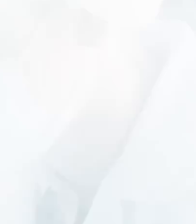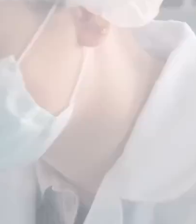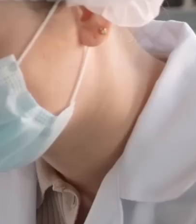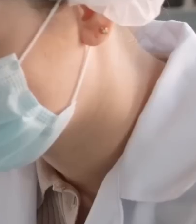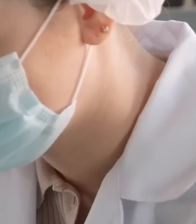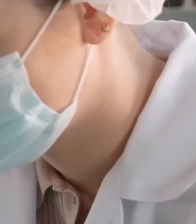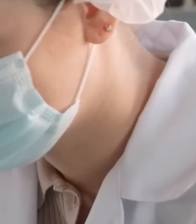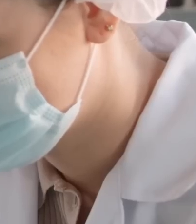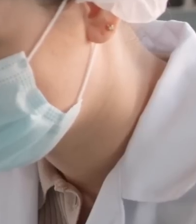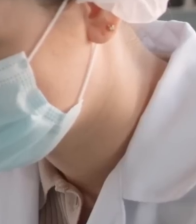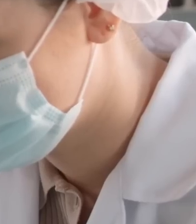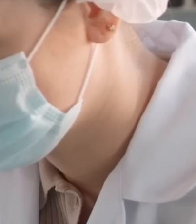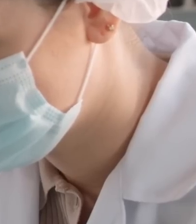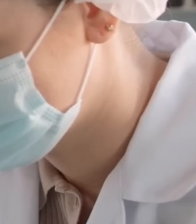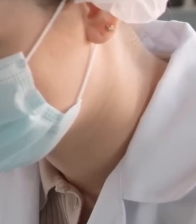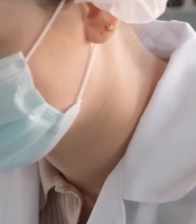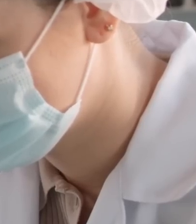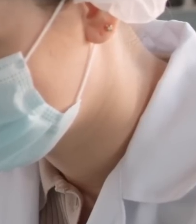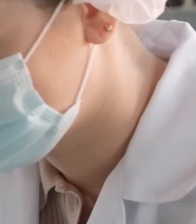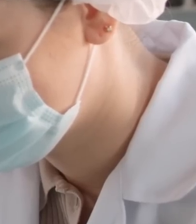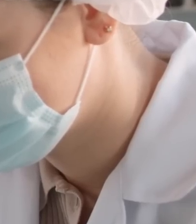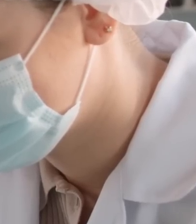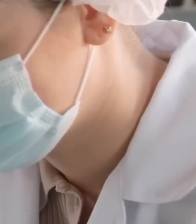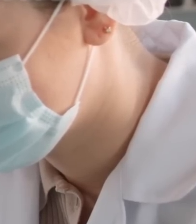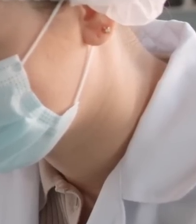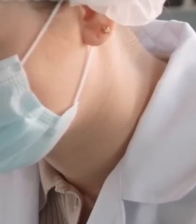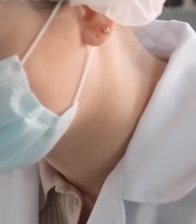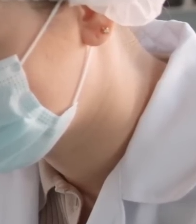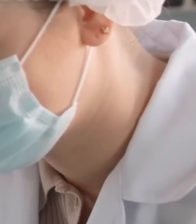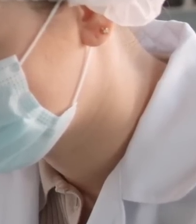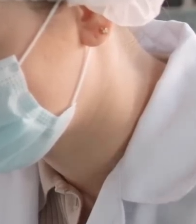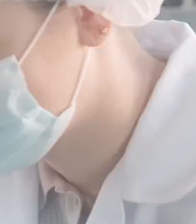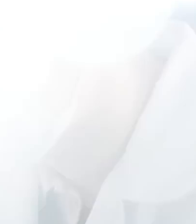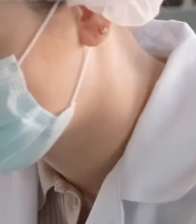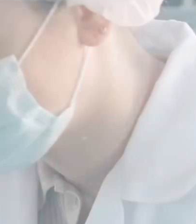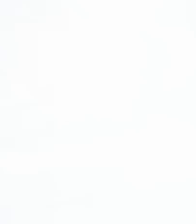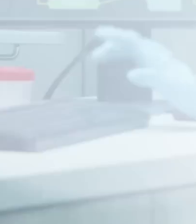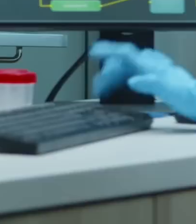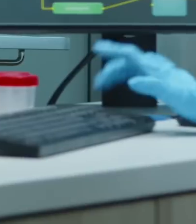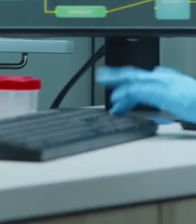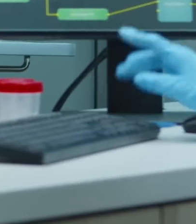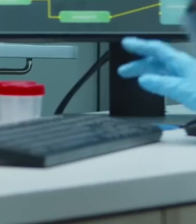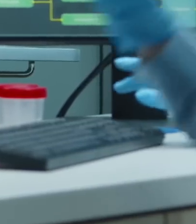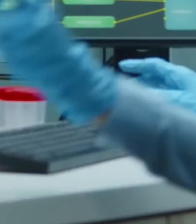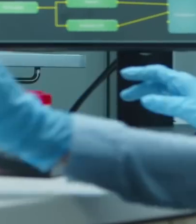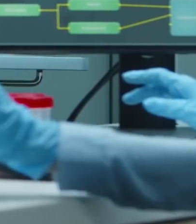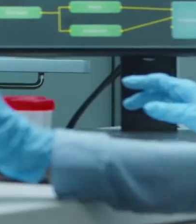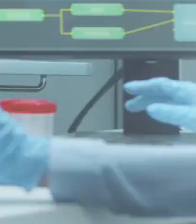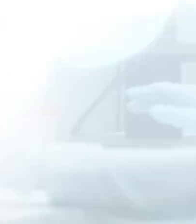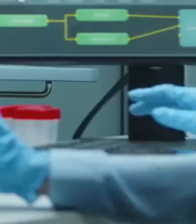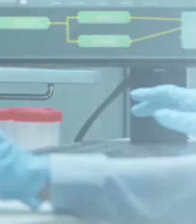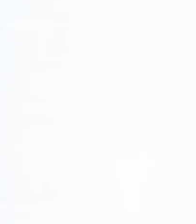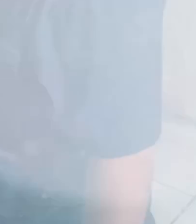de precursores en campo de la Secretaría de Marina evidenció todas las inconsistencias que tiene el